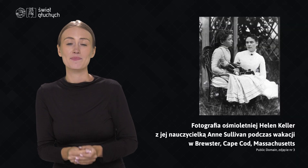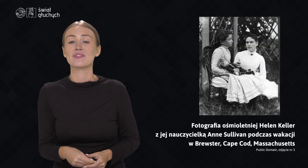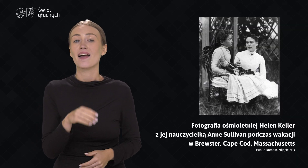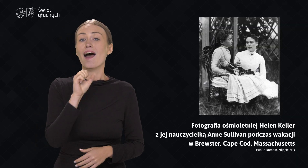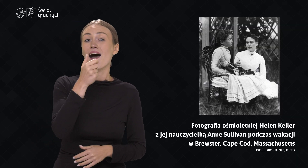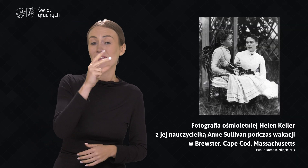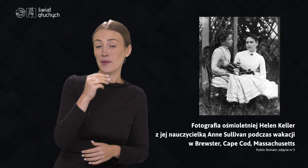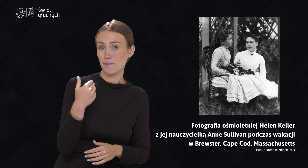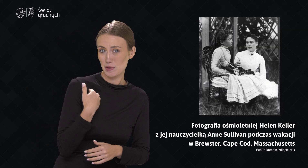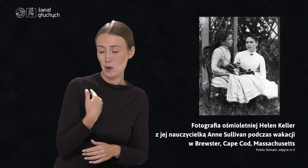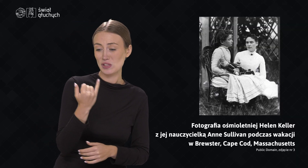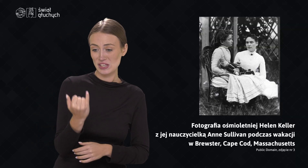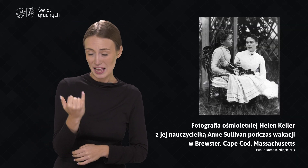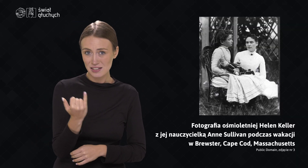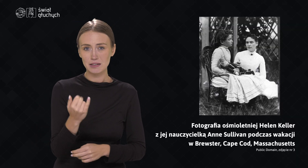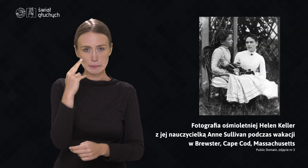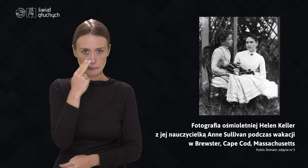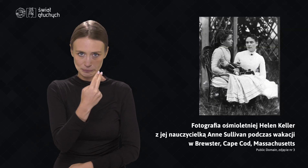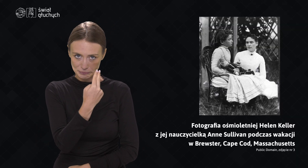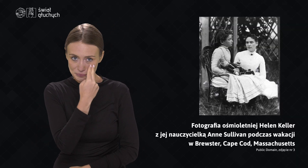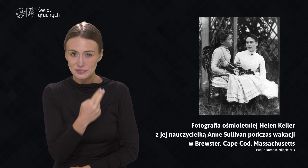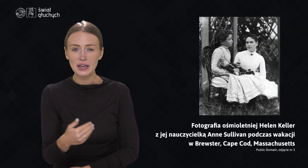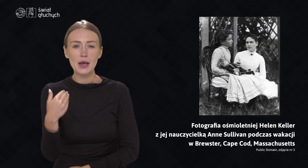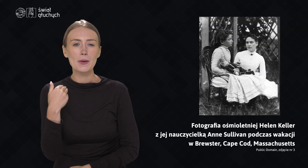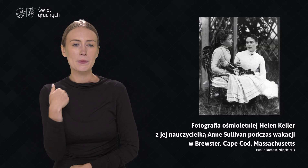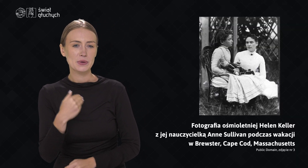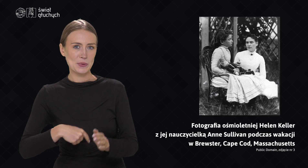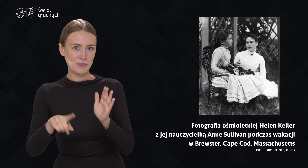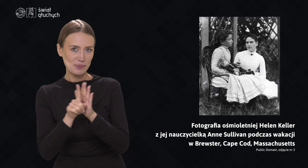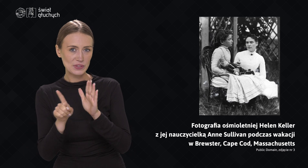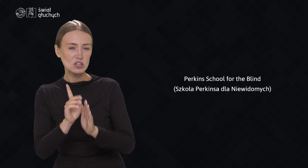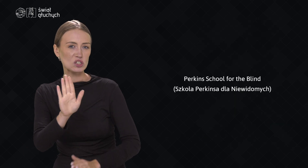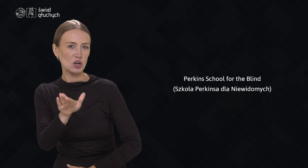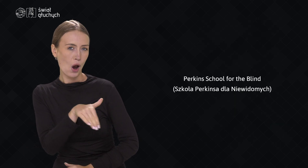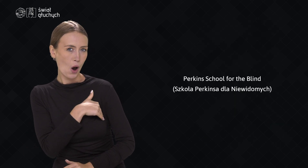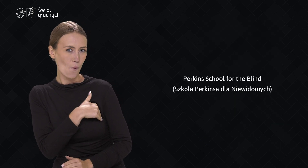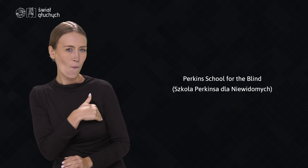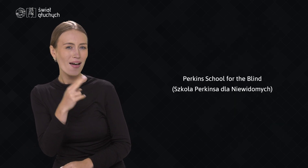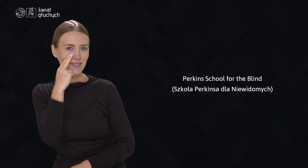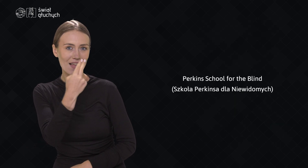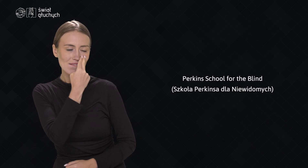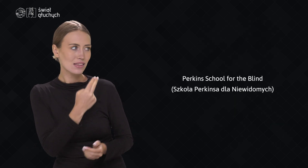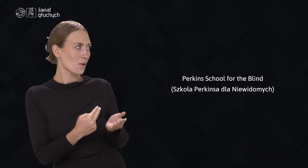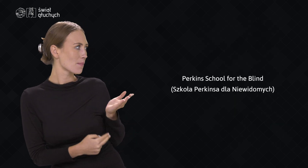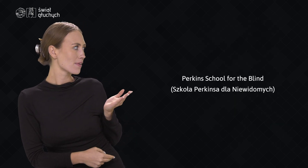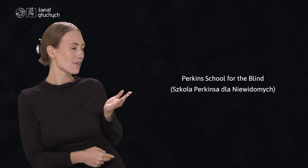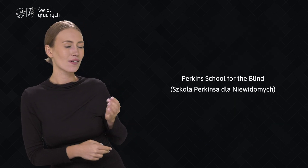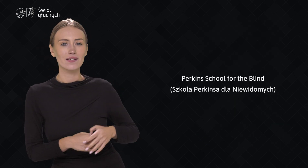Anne w dzieciństwie straciła wzrok, uczęszczała do Szkoły Perkinsa dla Niewidomych w Bostonie.